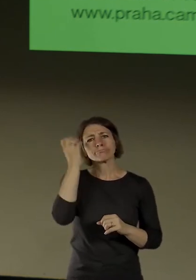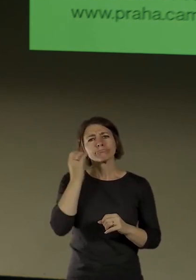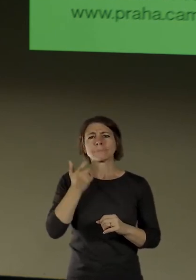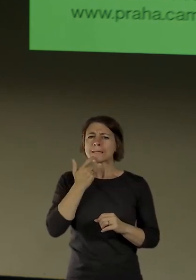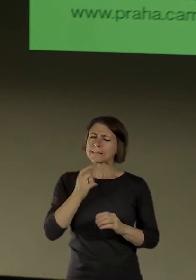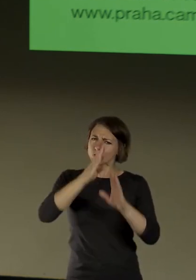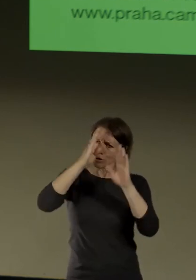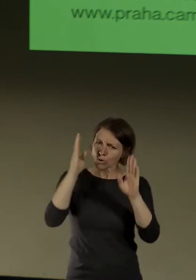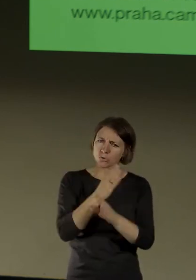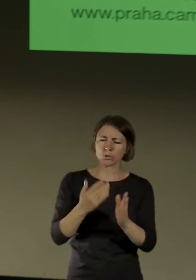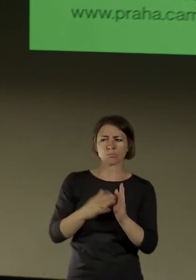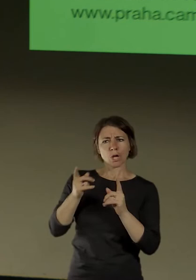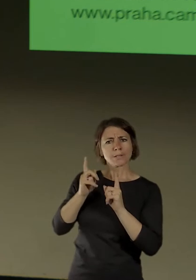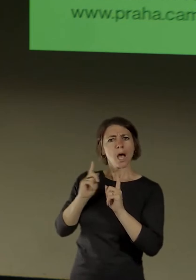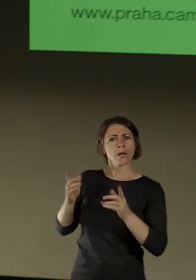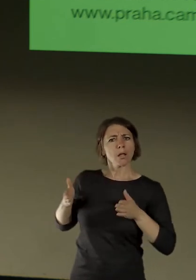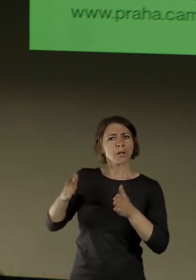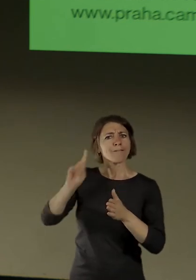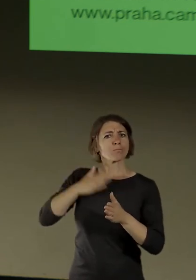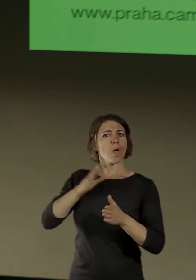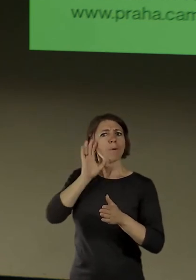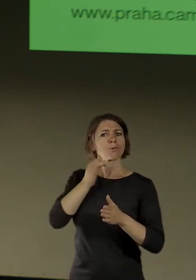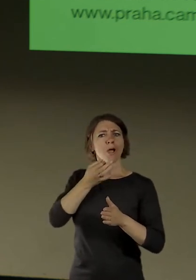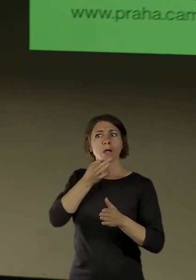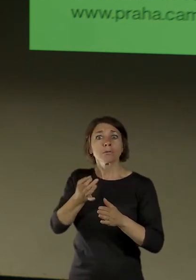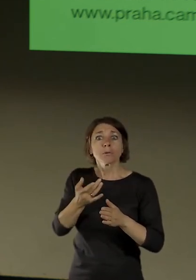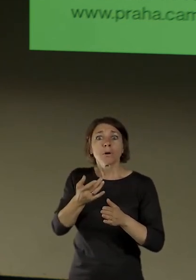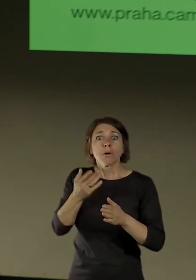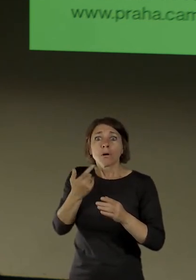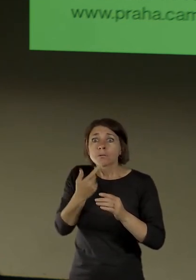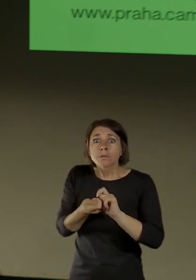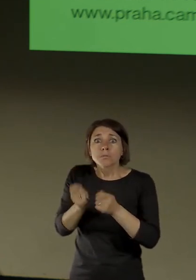osadu u vaší babičky, můžete. Je to velice jednoduché, zvládnete to sami.